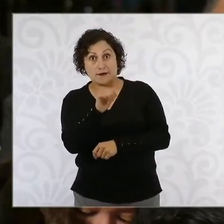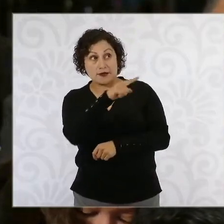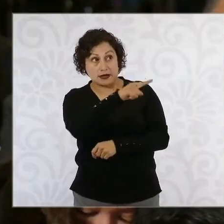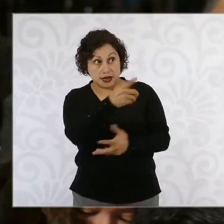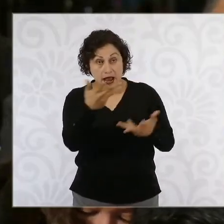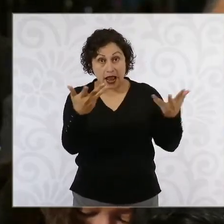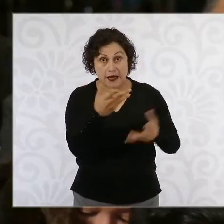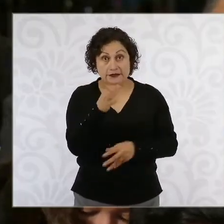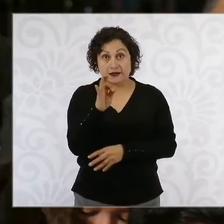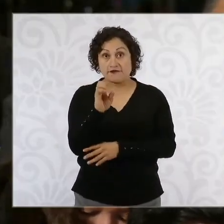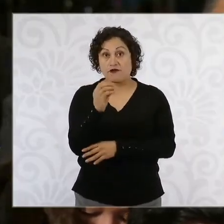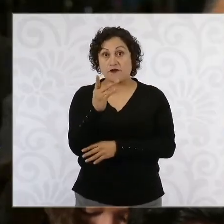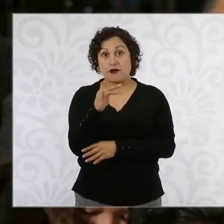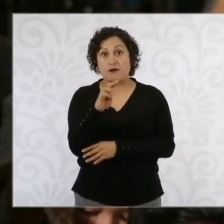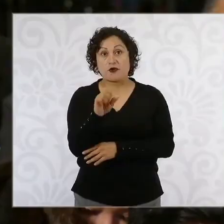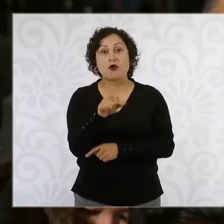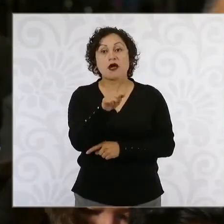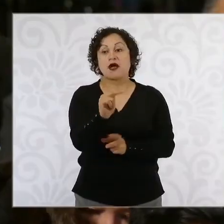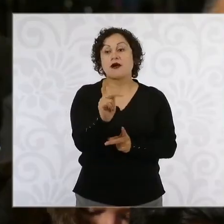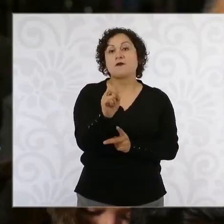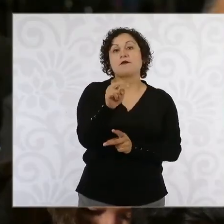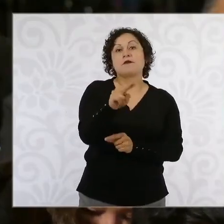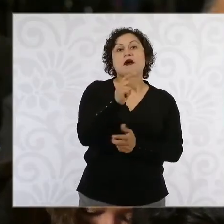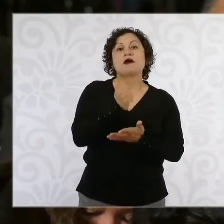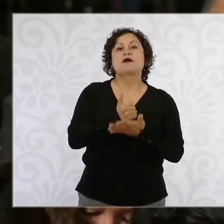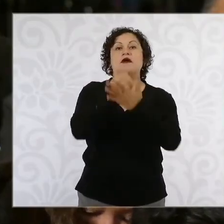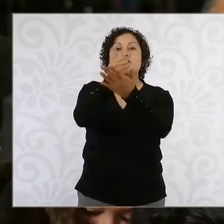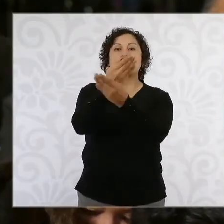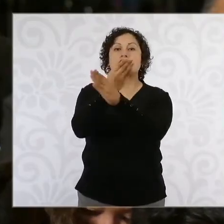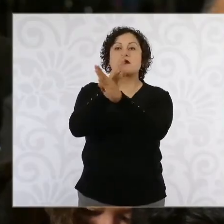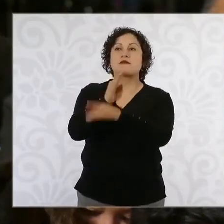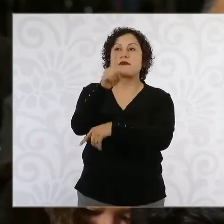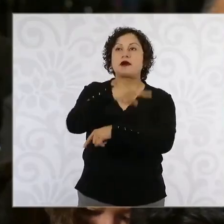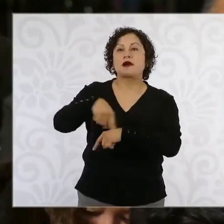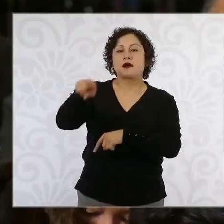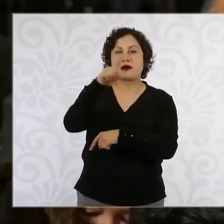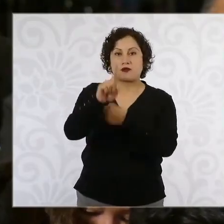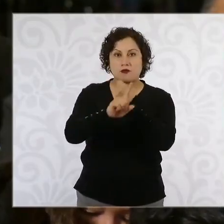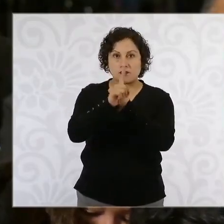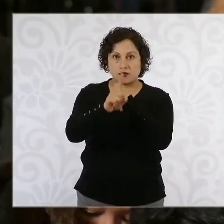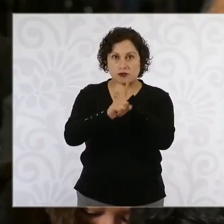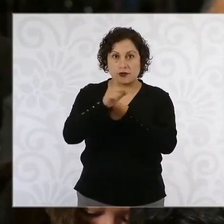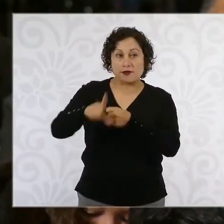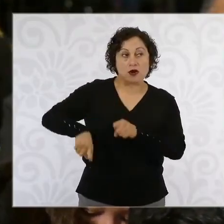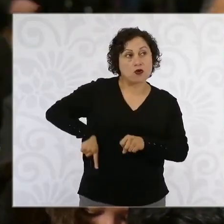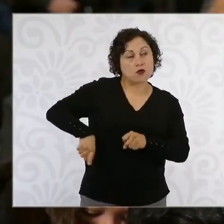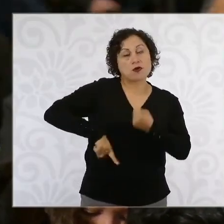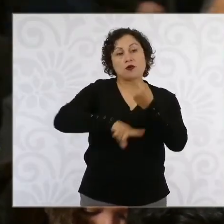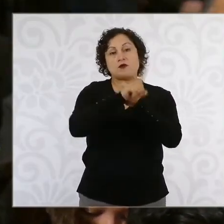el pan resolvió el problema de los banqueros y del gobierno pero condenó a miles de millones